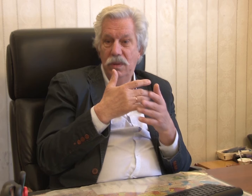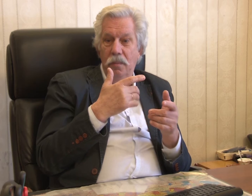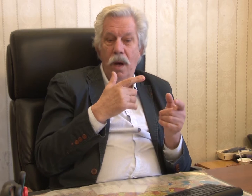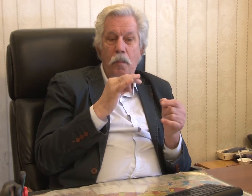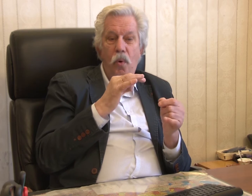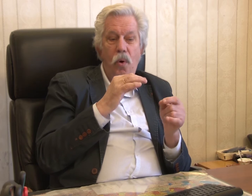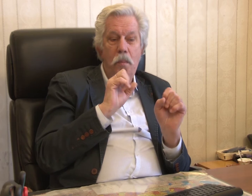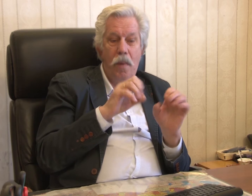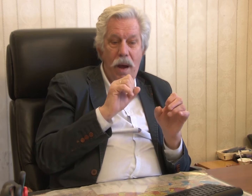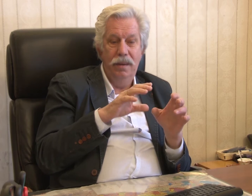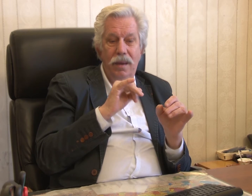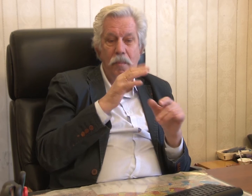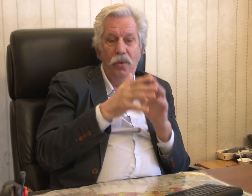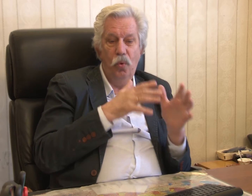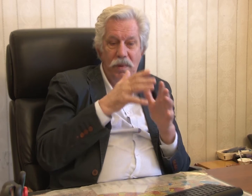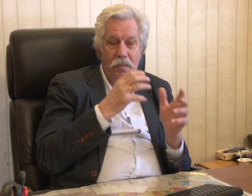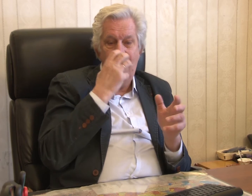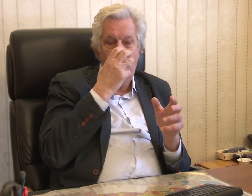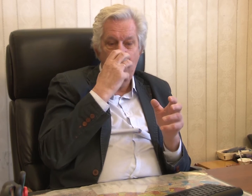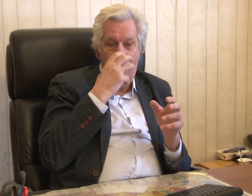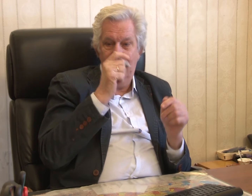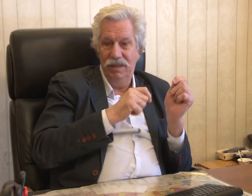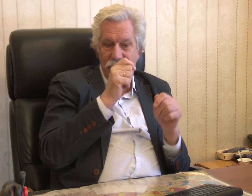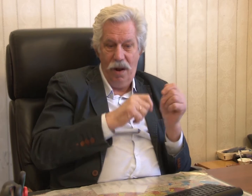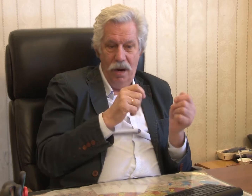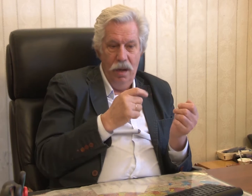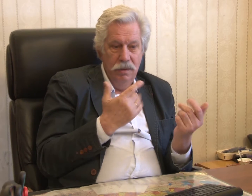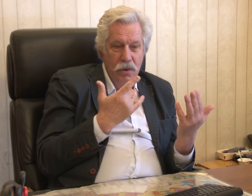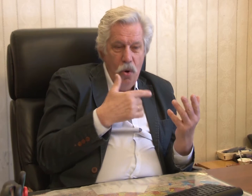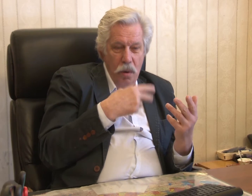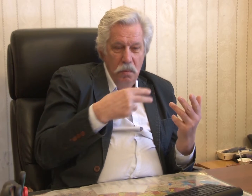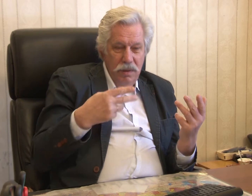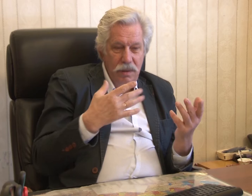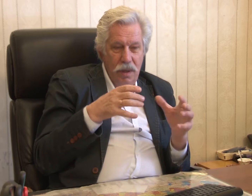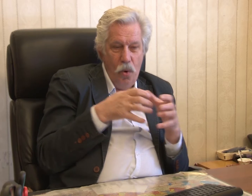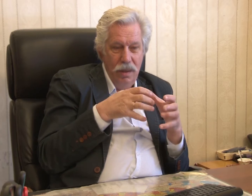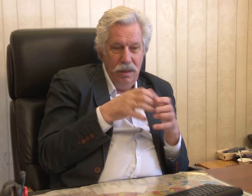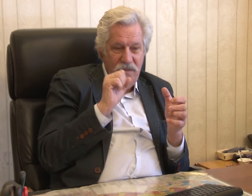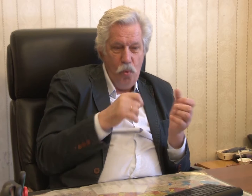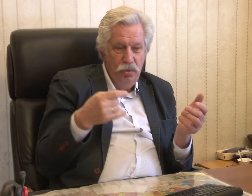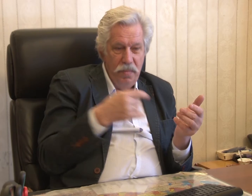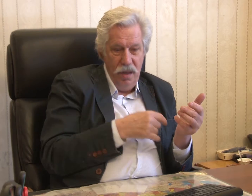допустим, для фестиваля по магии, пантомиме и клоунаде, какое приблизительное количество коллективов может приехать.